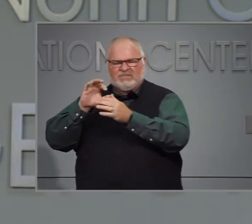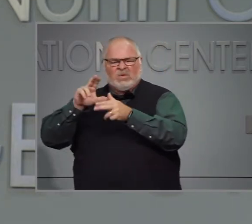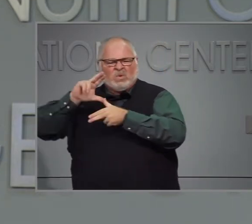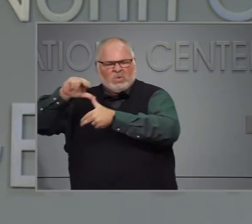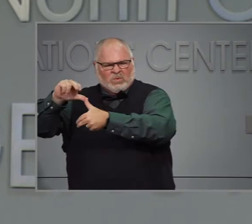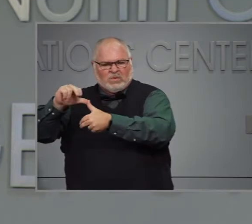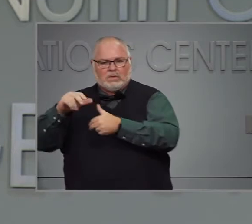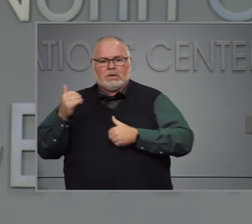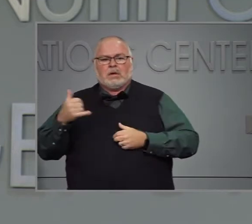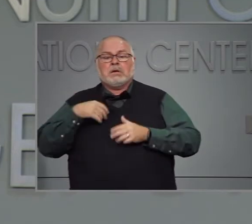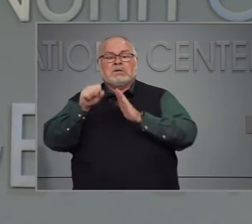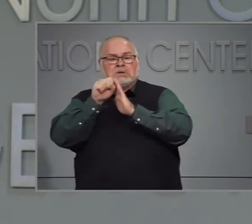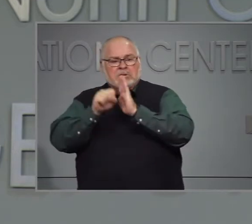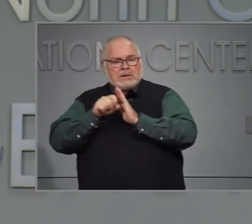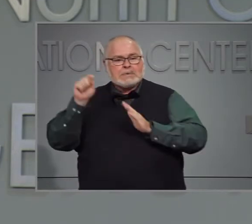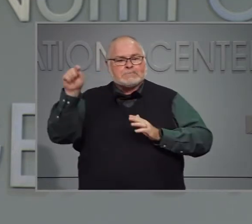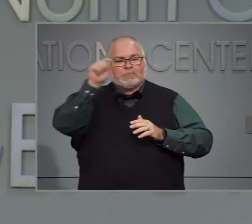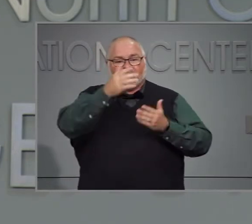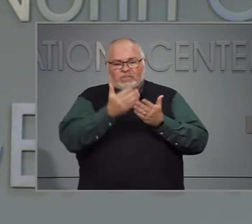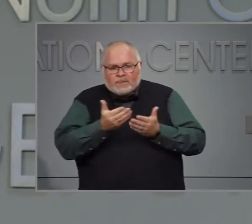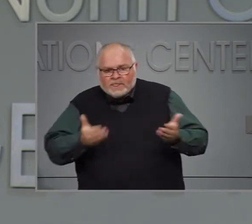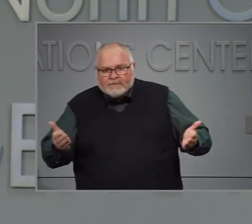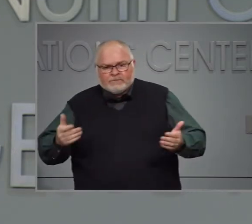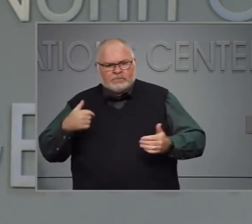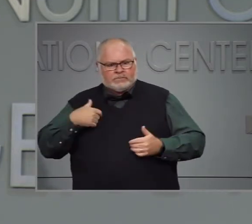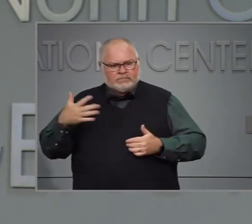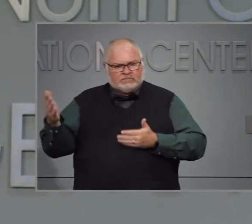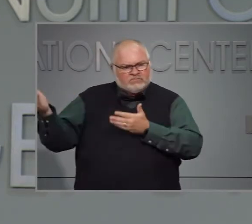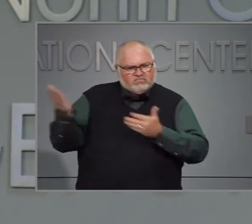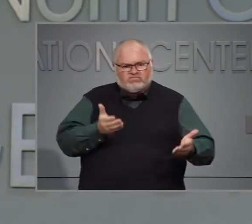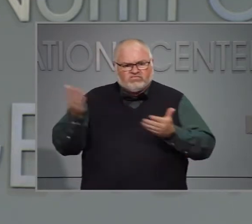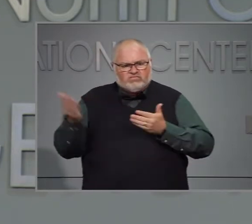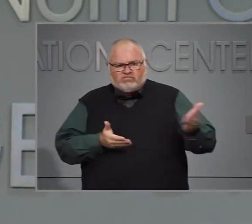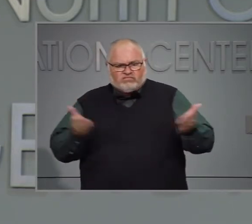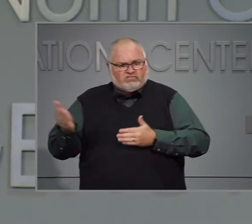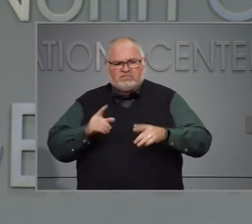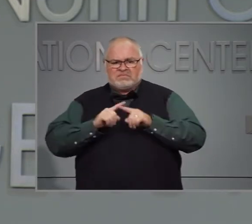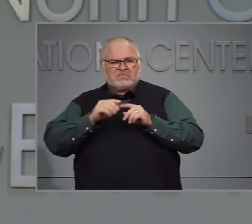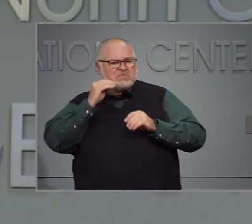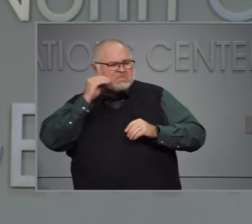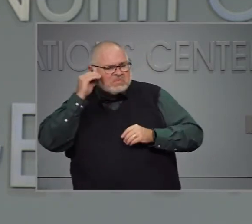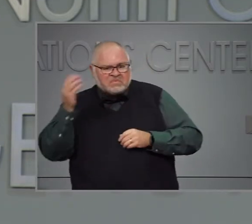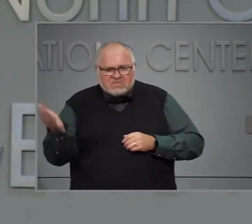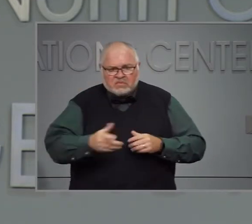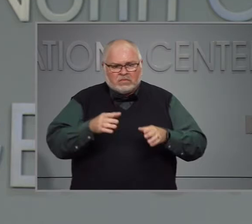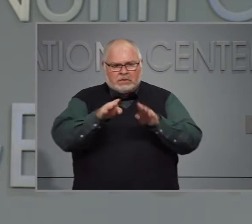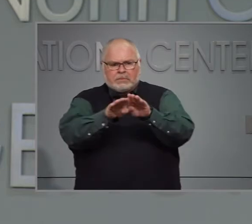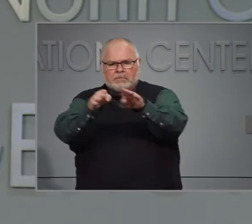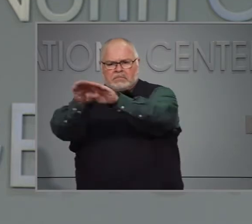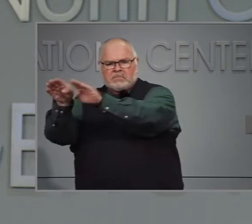la mayoría de los recursos ya se han retirado después del toque a tierras de Isaías en el